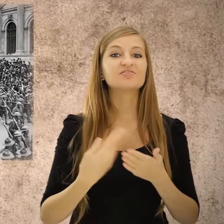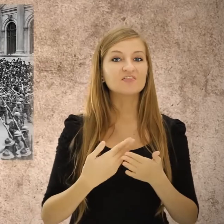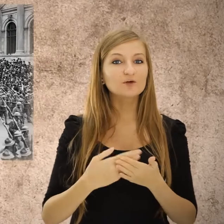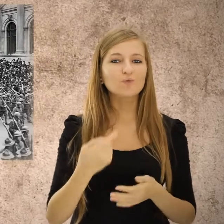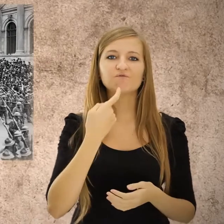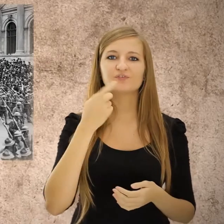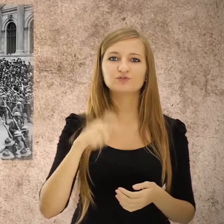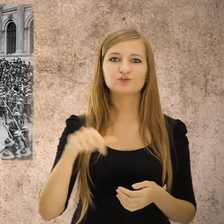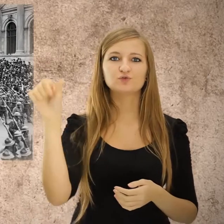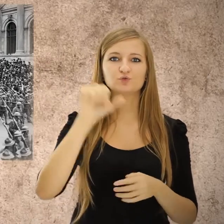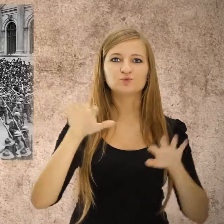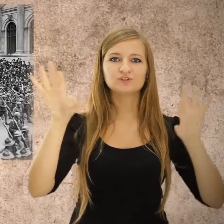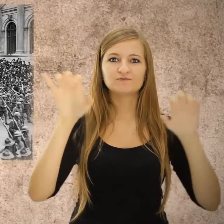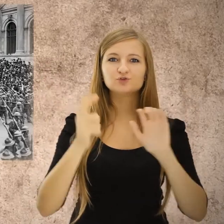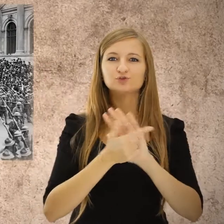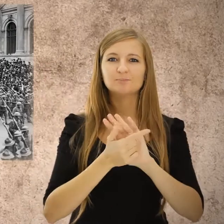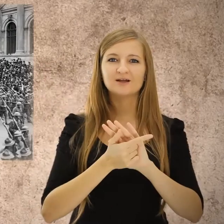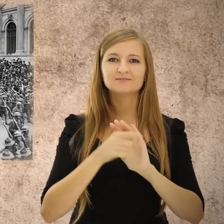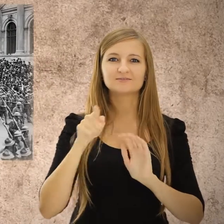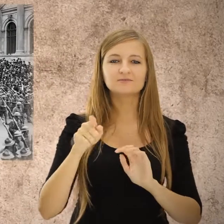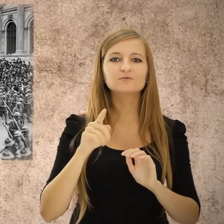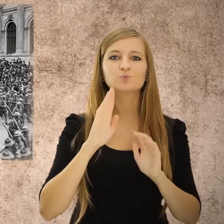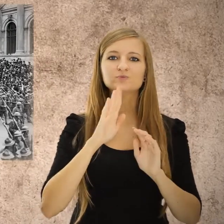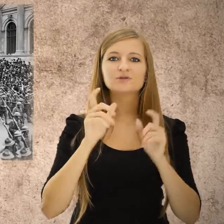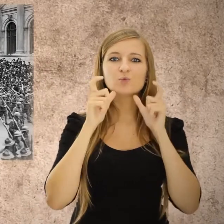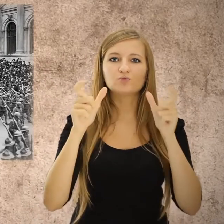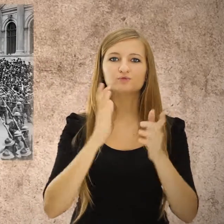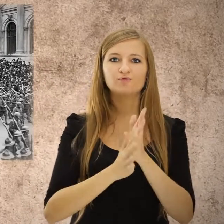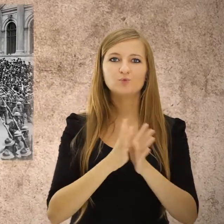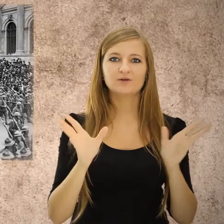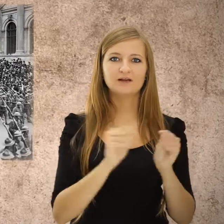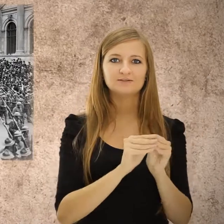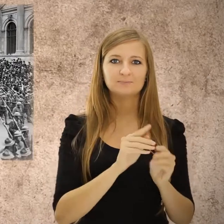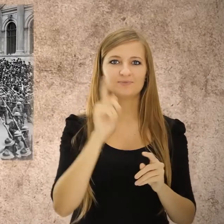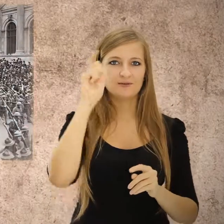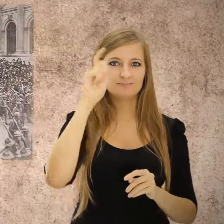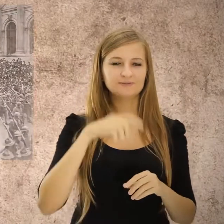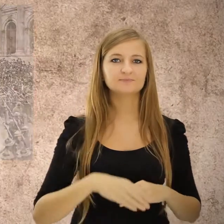W kwietniu 1917 USA wypowiedziały wojnę Niemcom